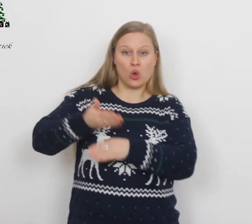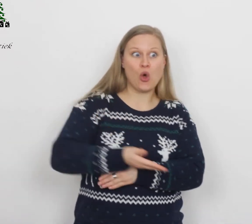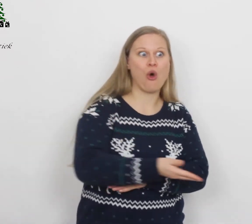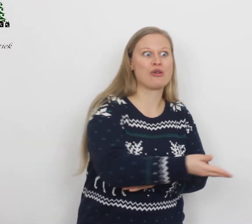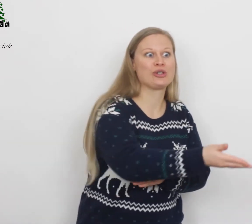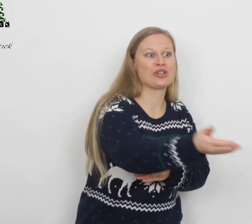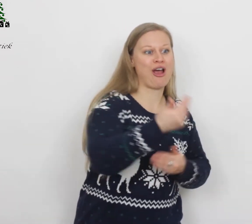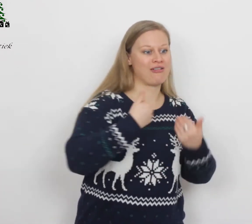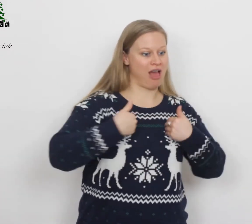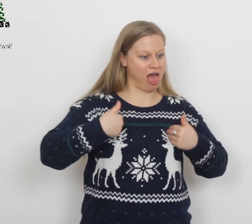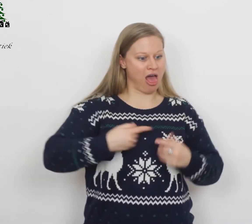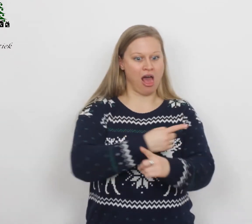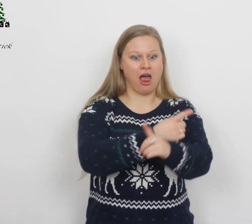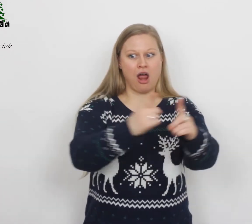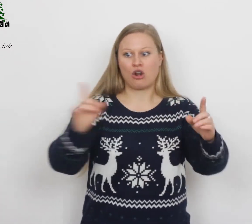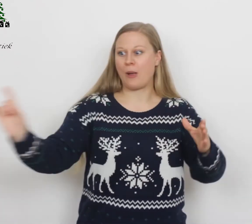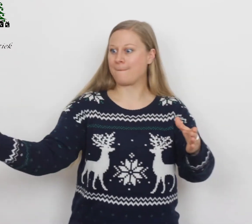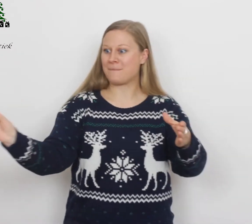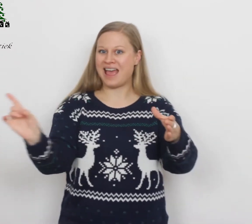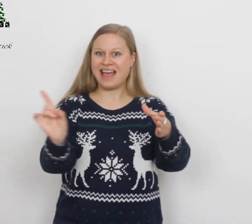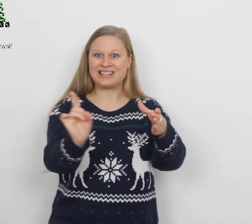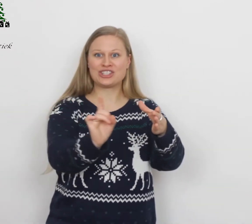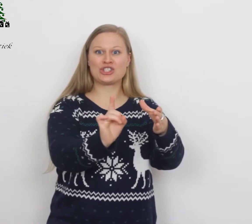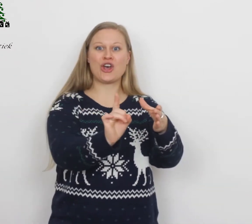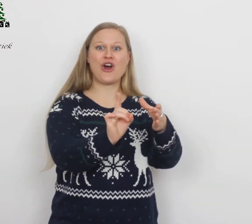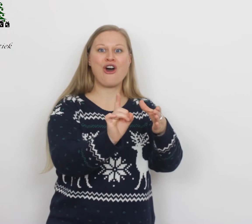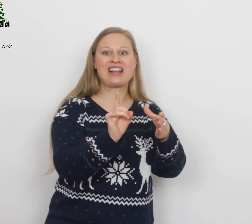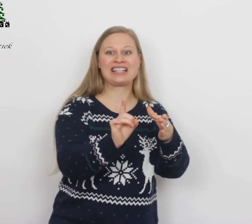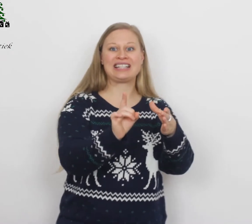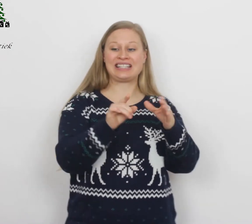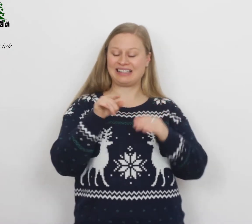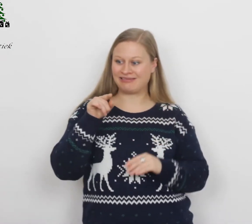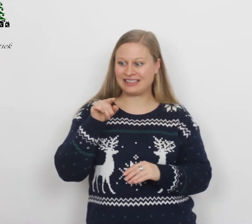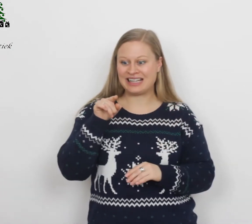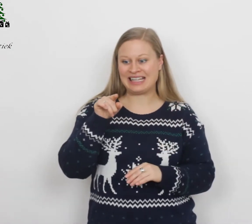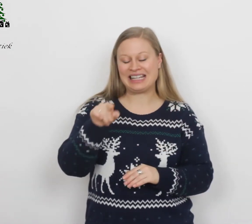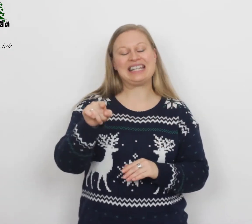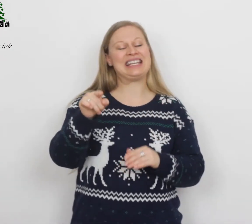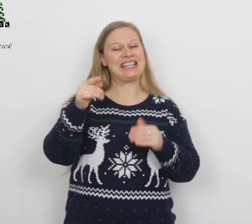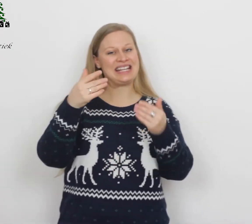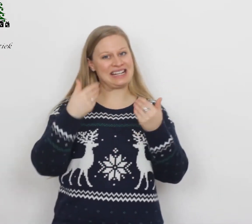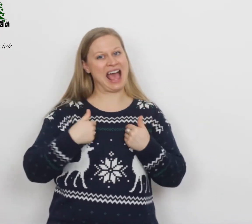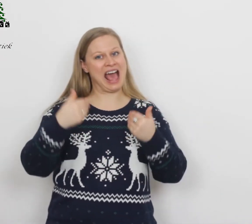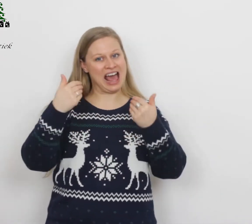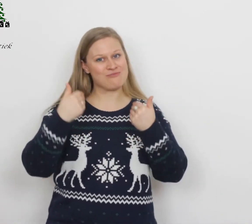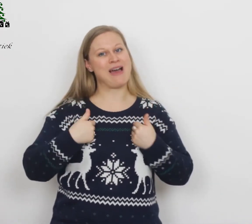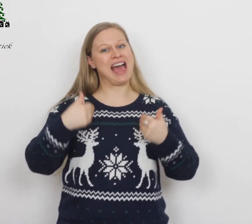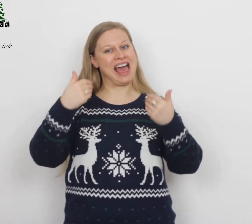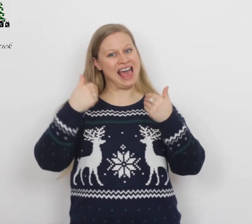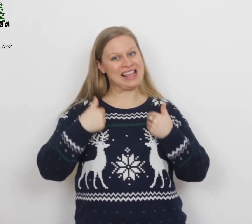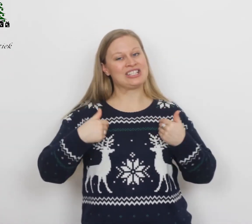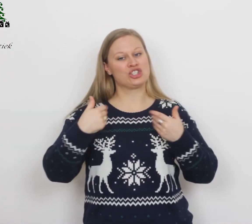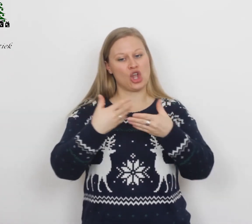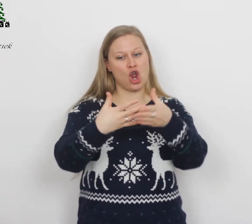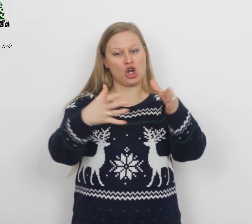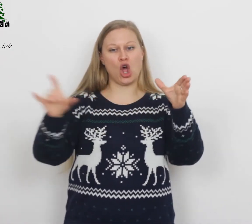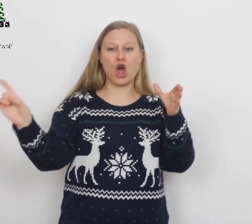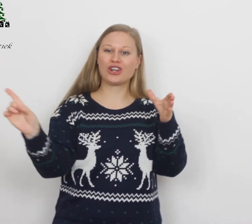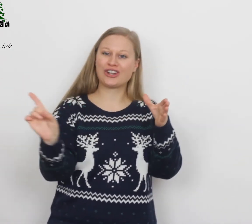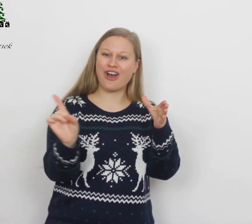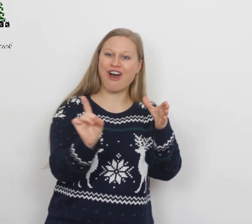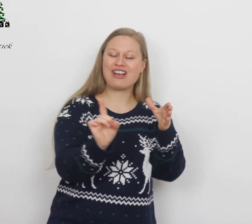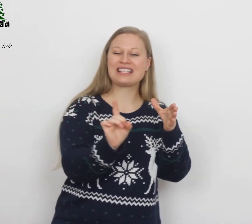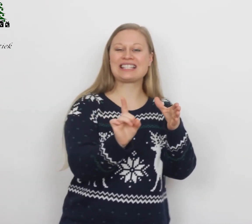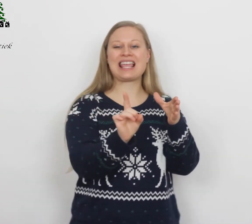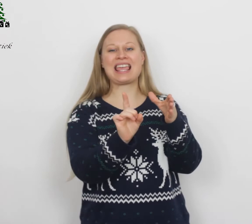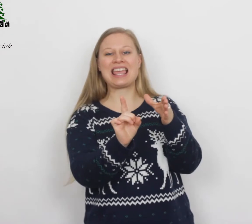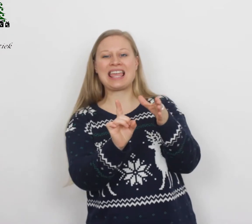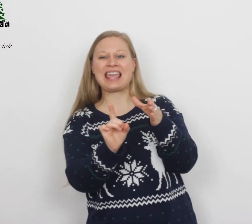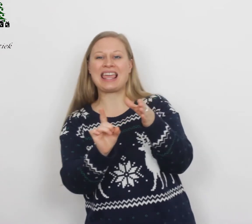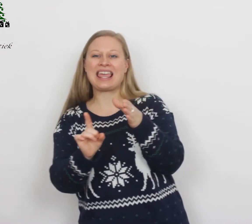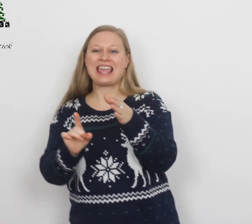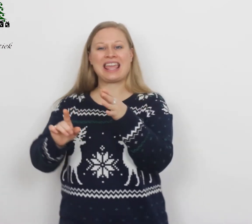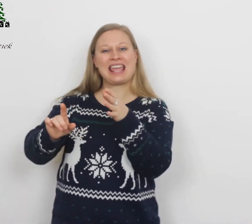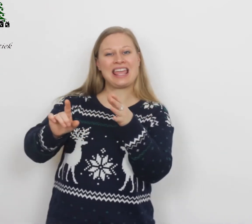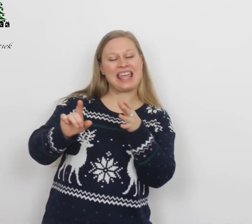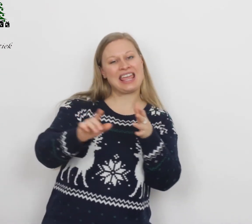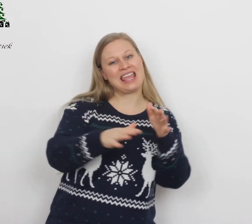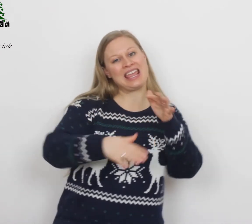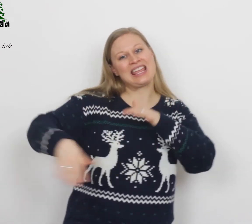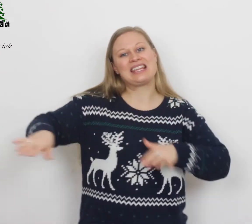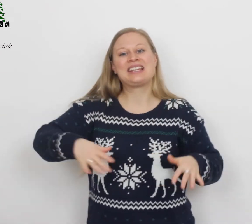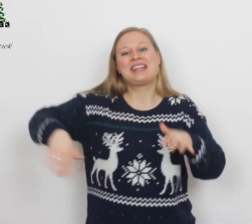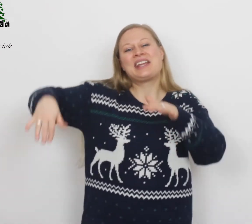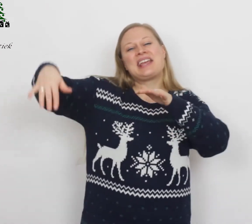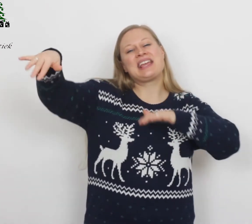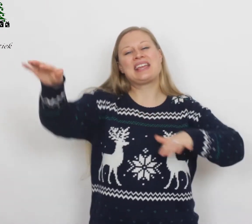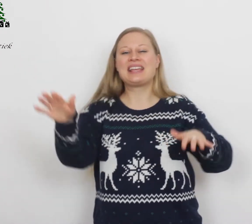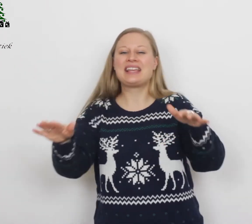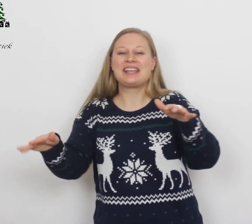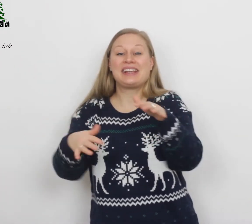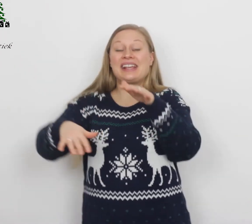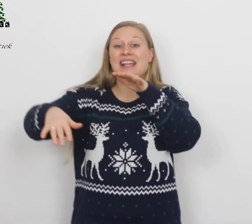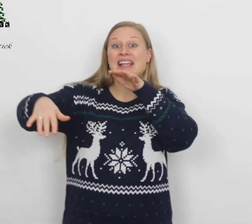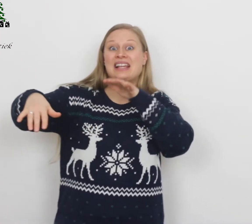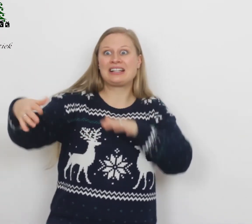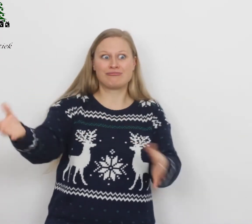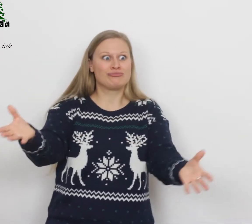tussen alle mensen in, in het menselijk gezin.